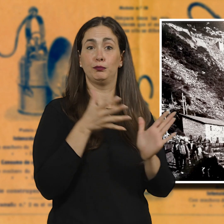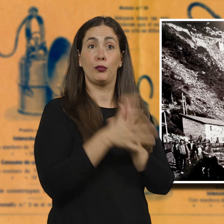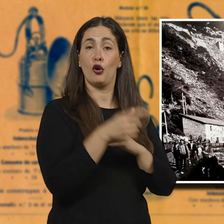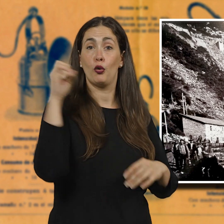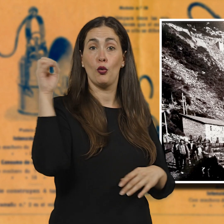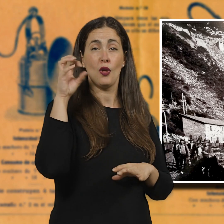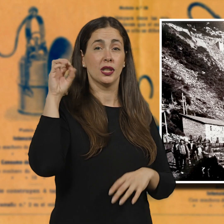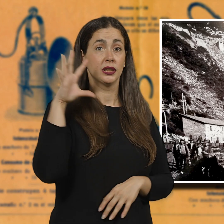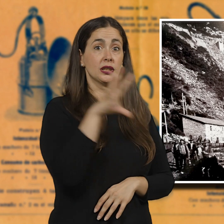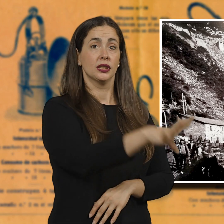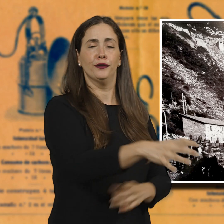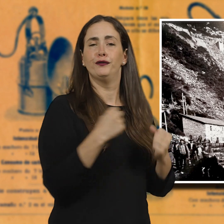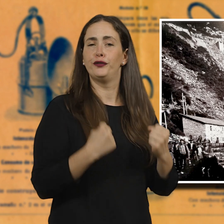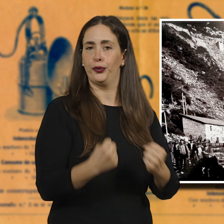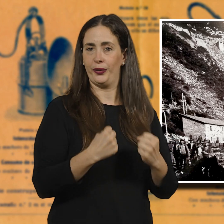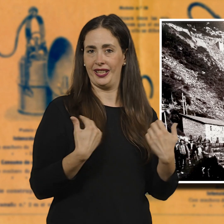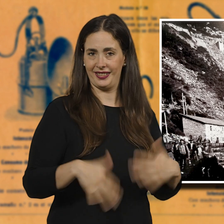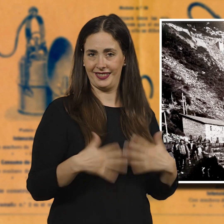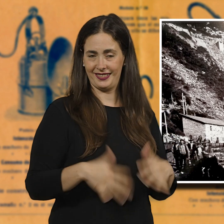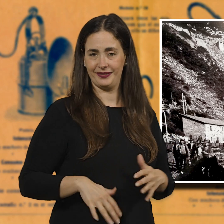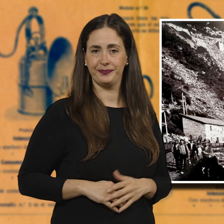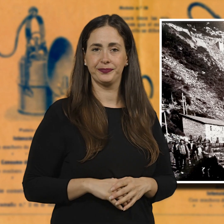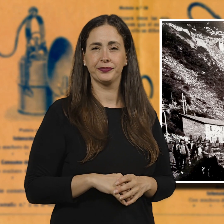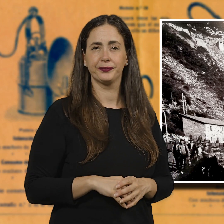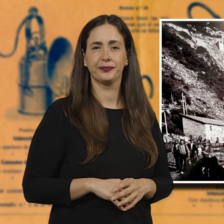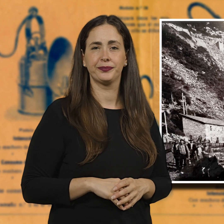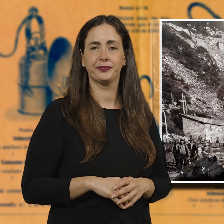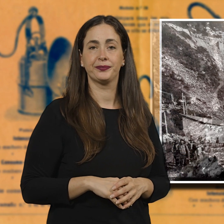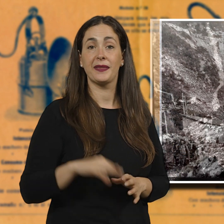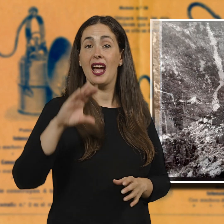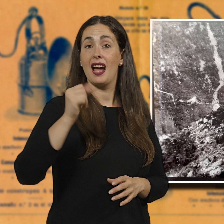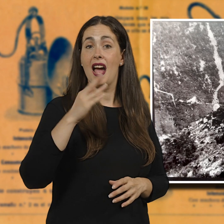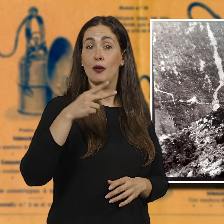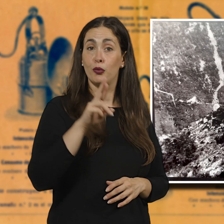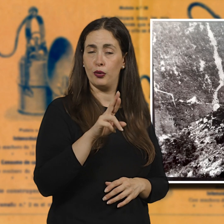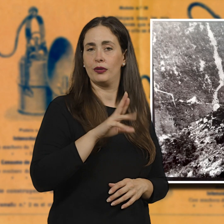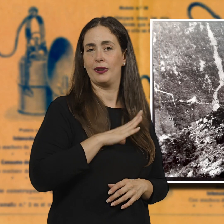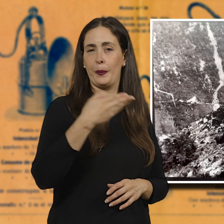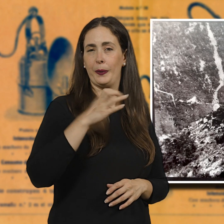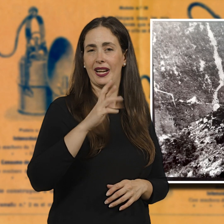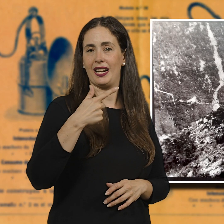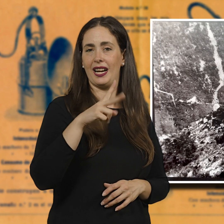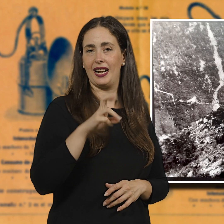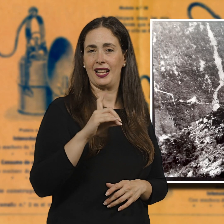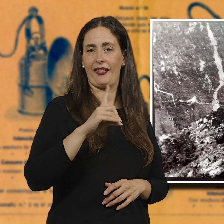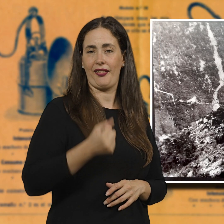per la potència lumínica que irradiava. El carbur berguedà